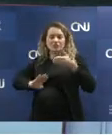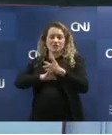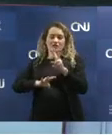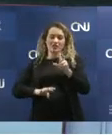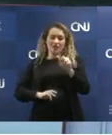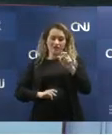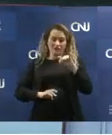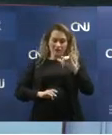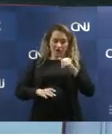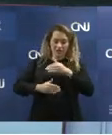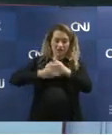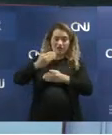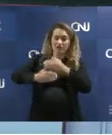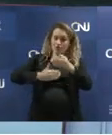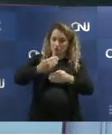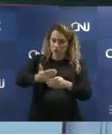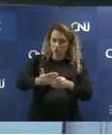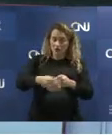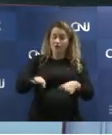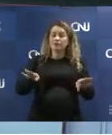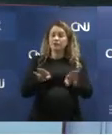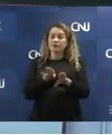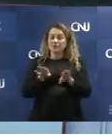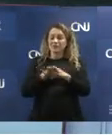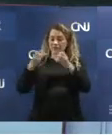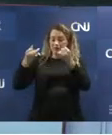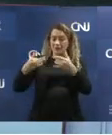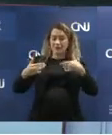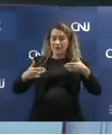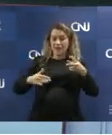e é inconteste que a vara apresentava um número elevado